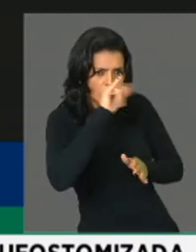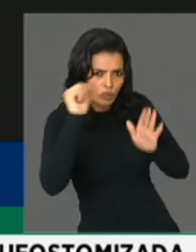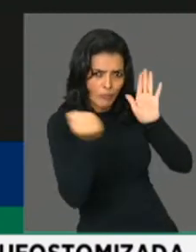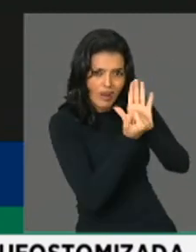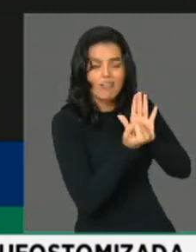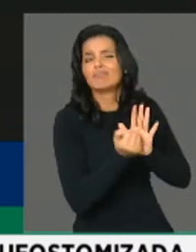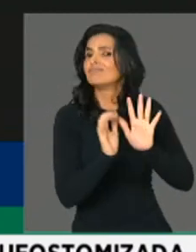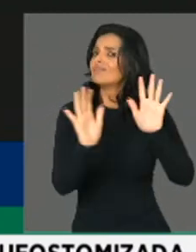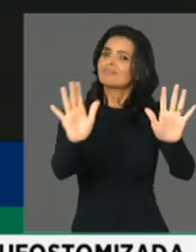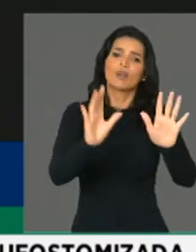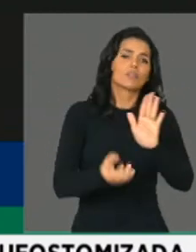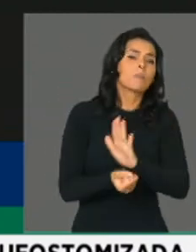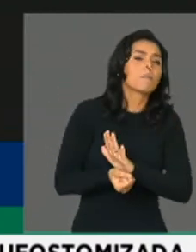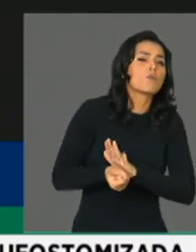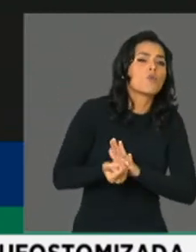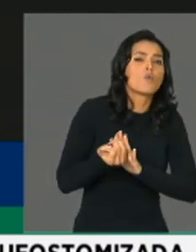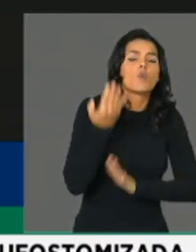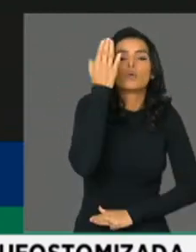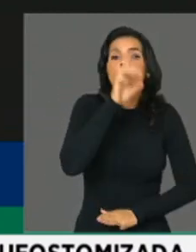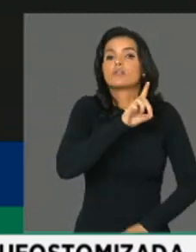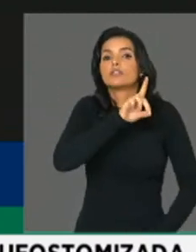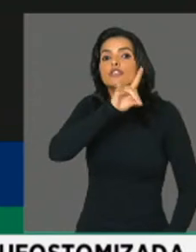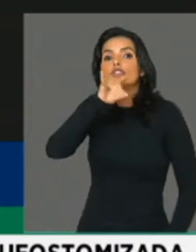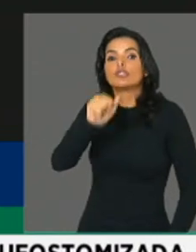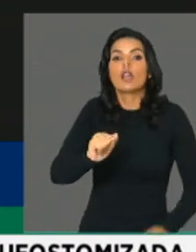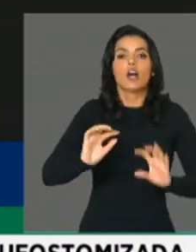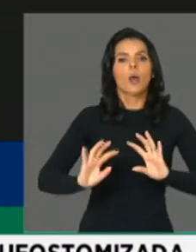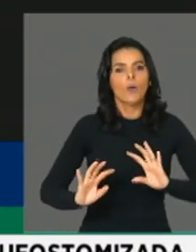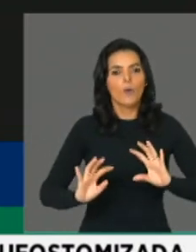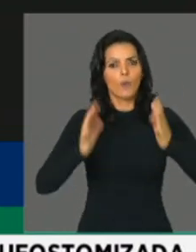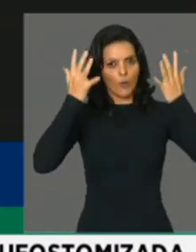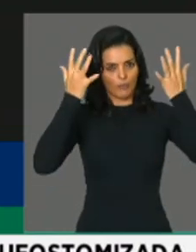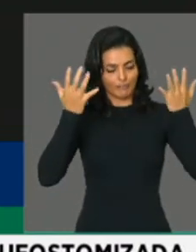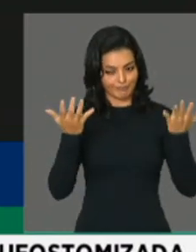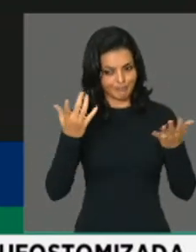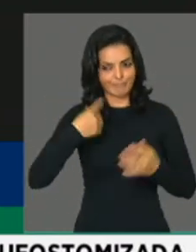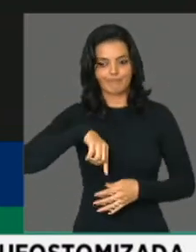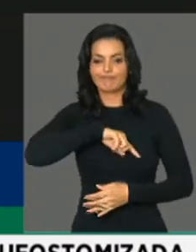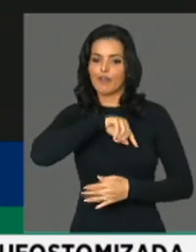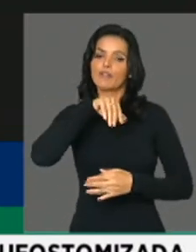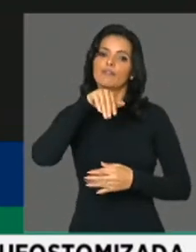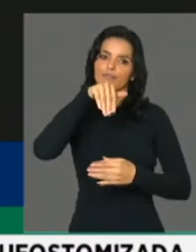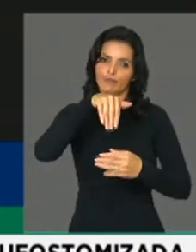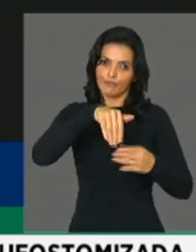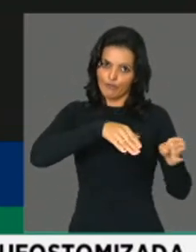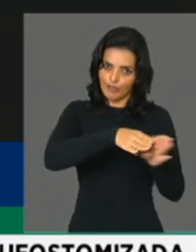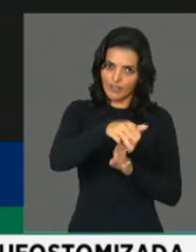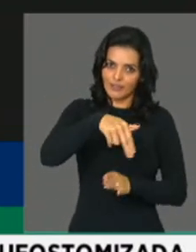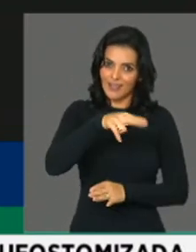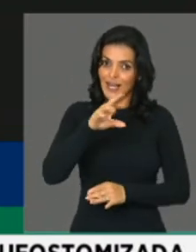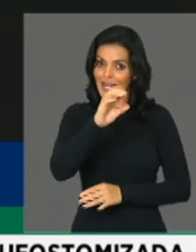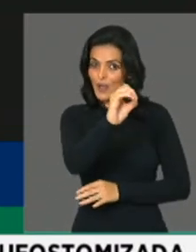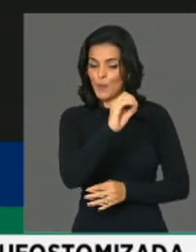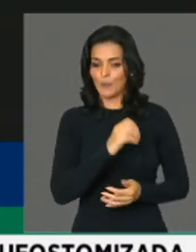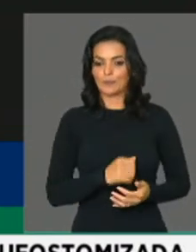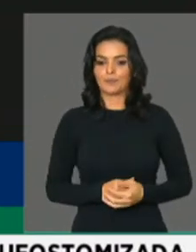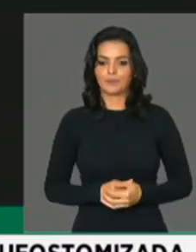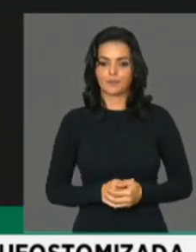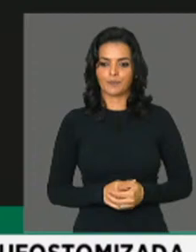DISCUTIDO NAS COMISSÕES. ENTÃO INDEPENDENTE DA PAUTA, DO MÉRITO QUE É POSITIVO ESSE TIPO DE DISCUSSÃO NÃO DEVERIA SER FEITO AQUI. POR